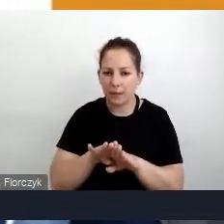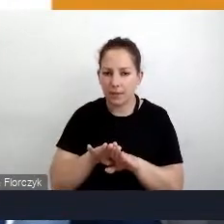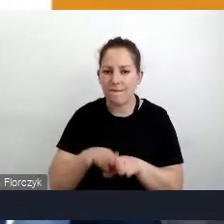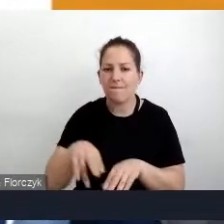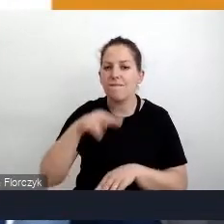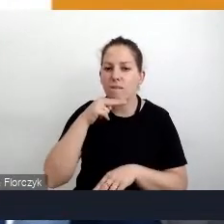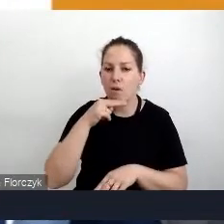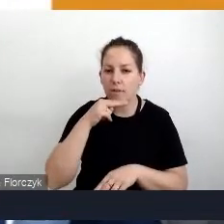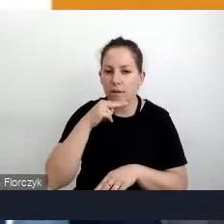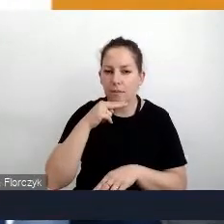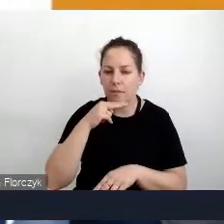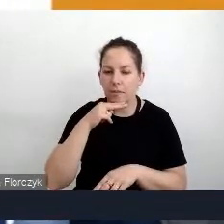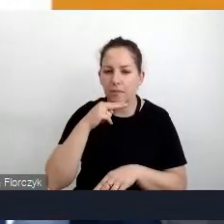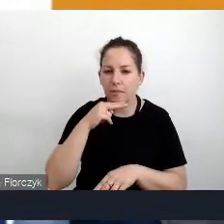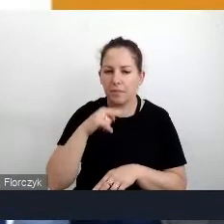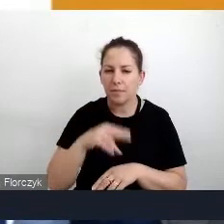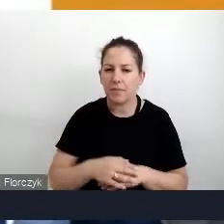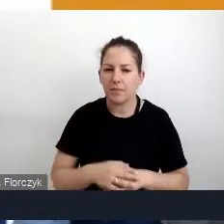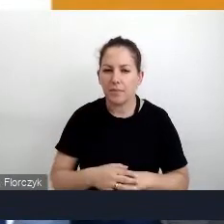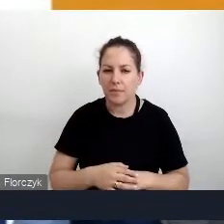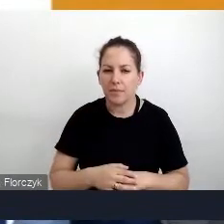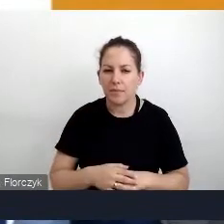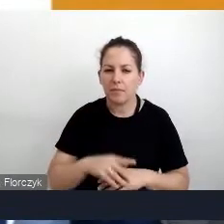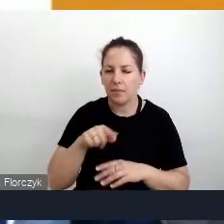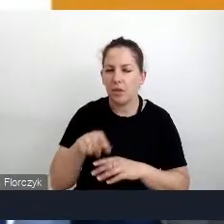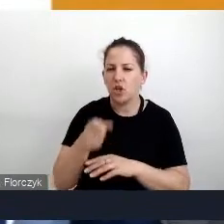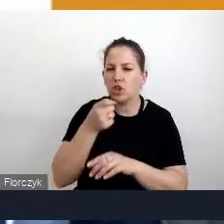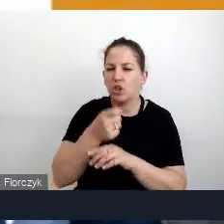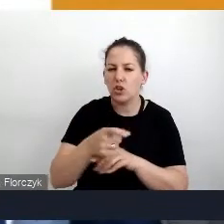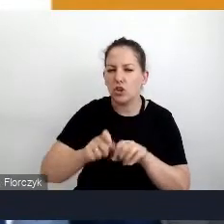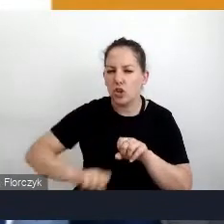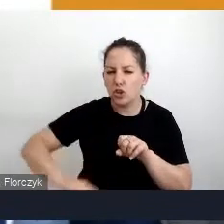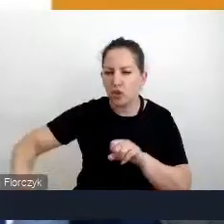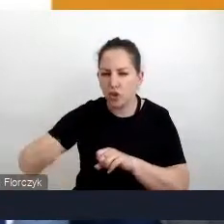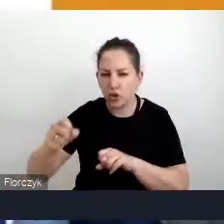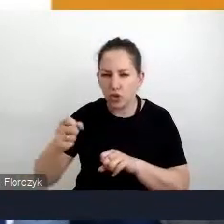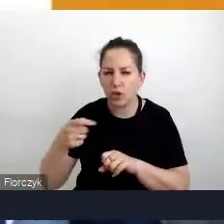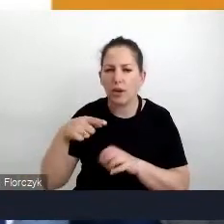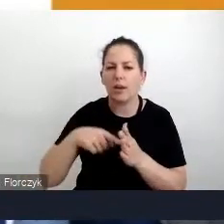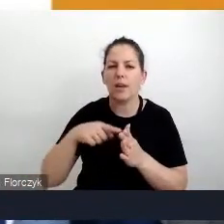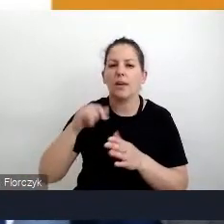w kontekście ścieków i wody, która jest potrzebna na cele produkcyjne.